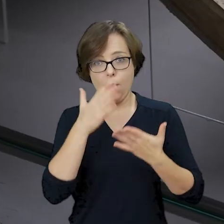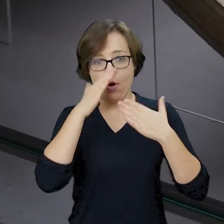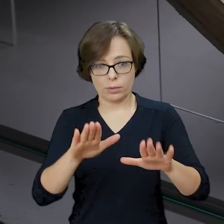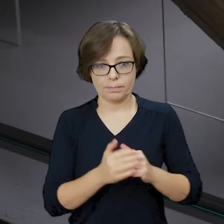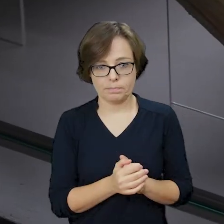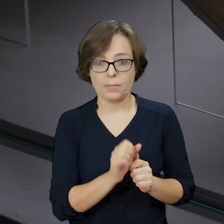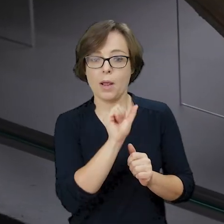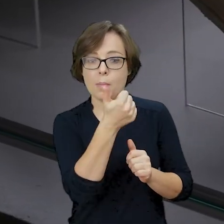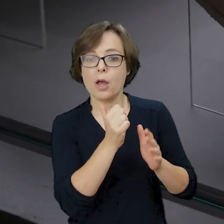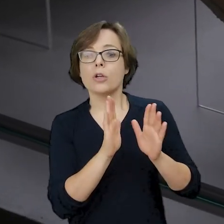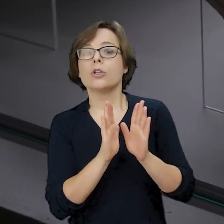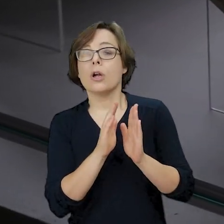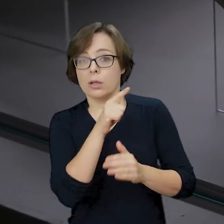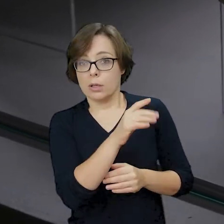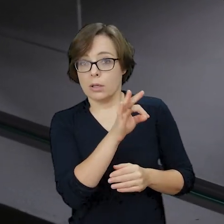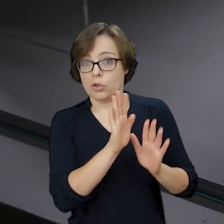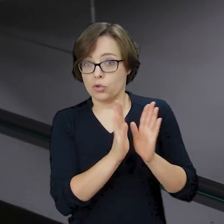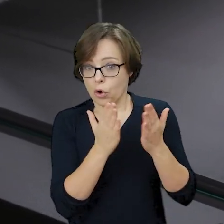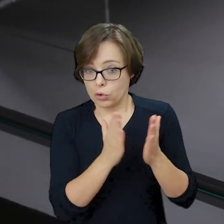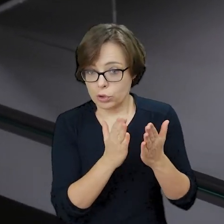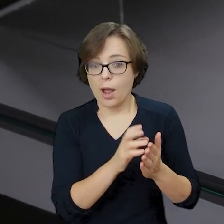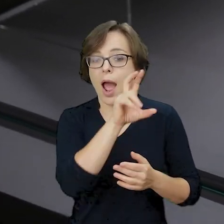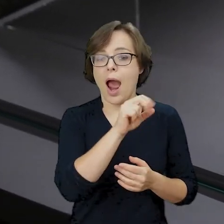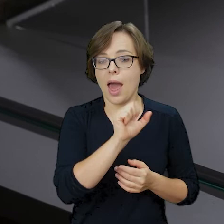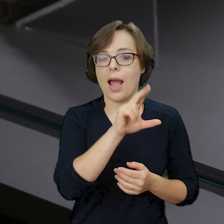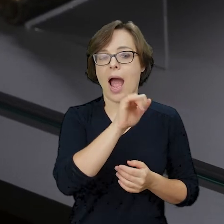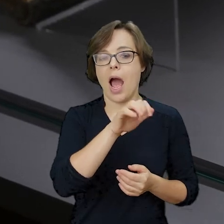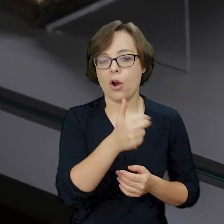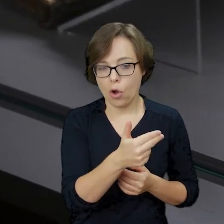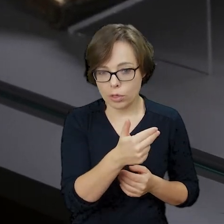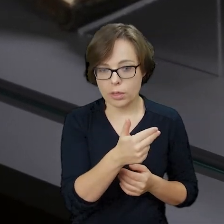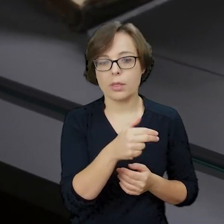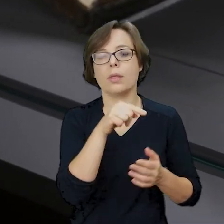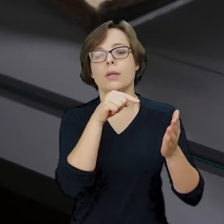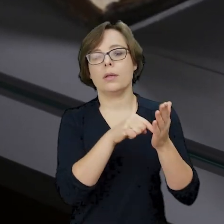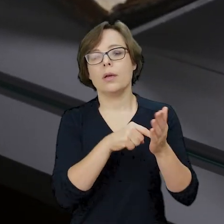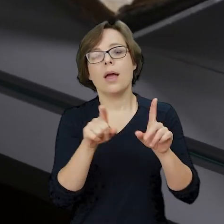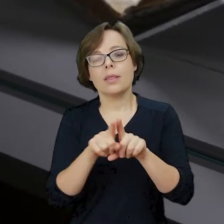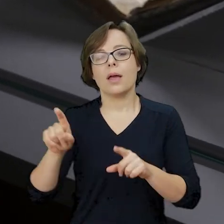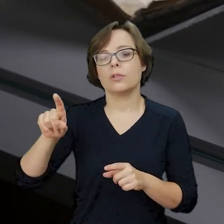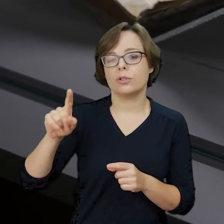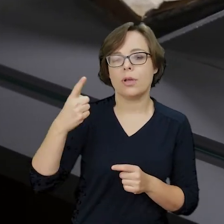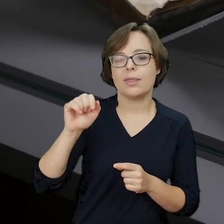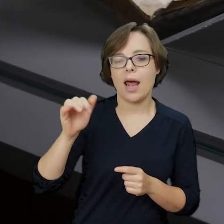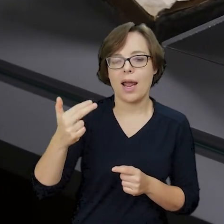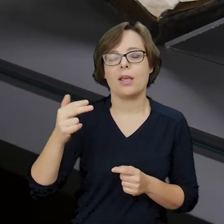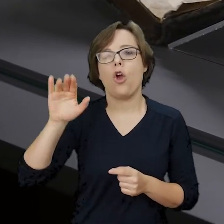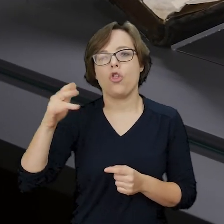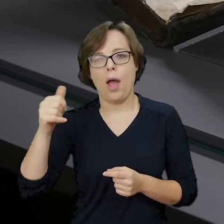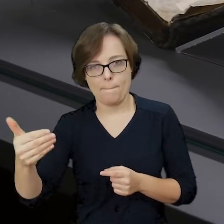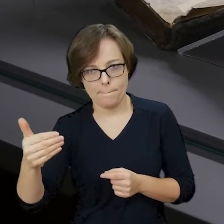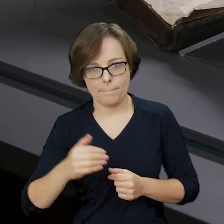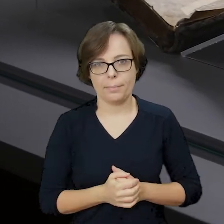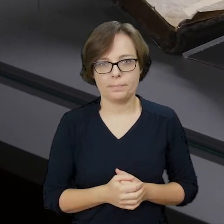Haskamy można obejrzeć w książce Halacha Acharona, Arje Lejba Epsteina, i w Darchej Noam, Szmula z Kalwarii,